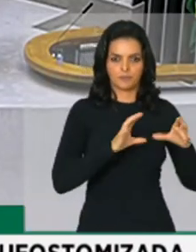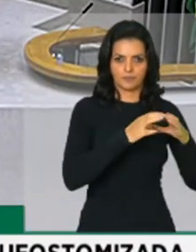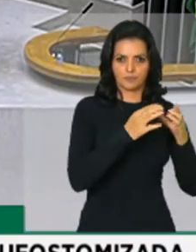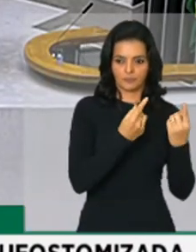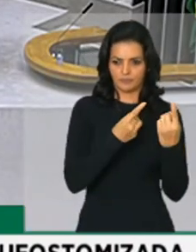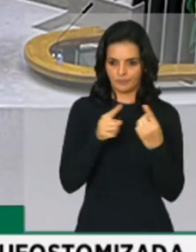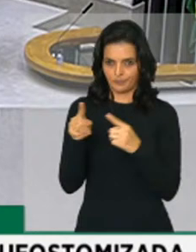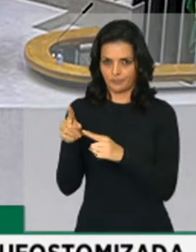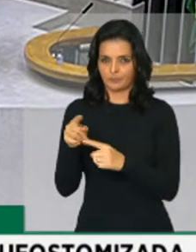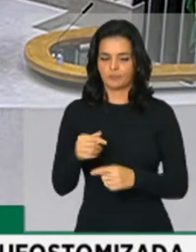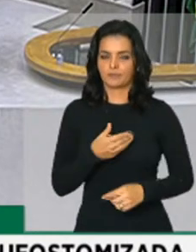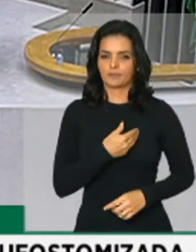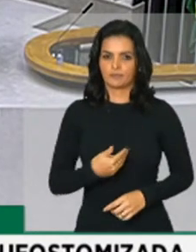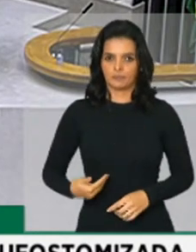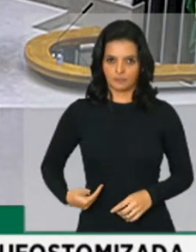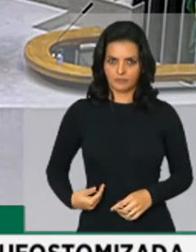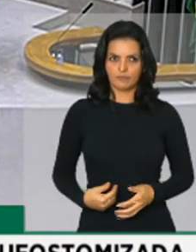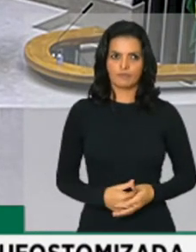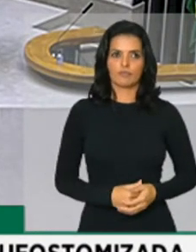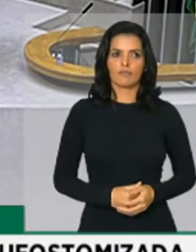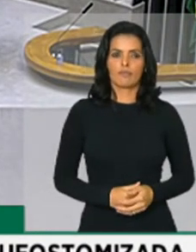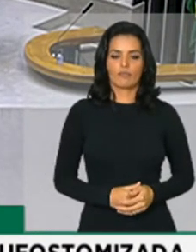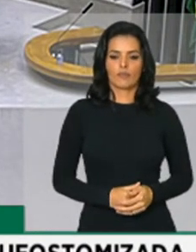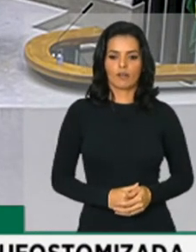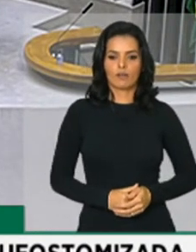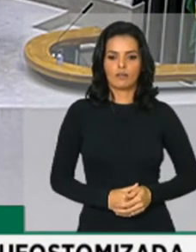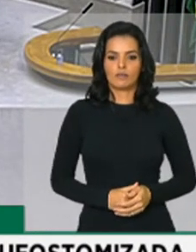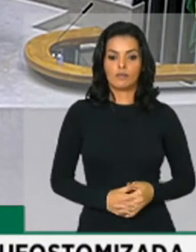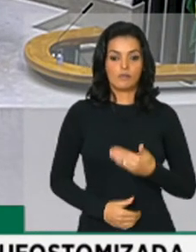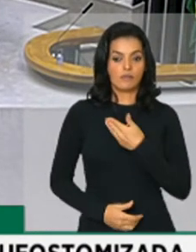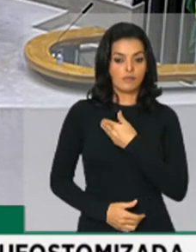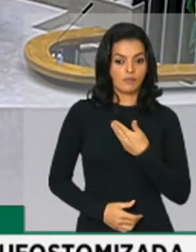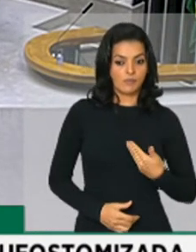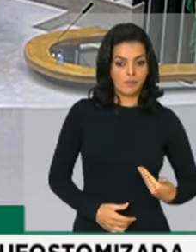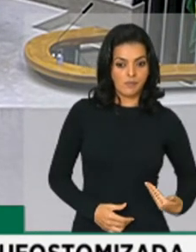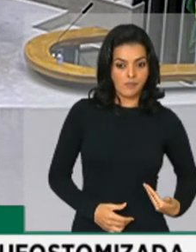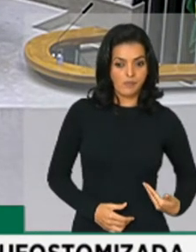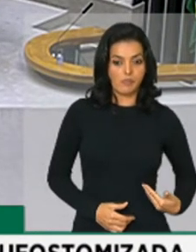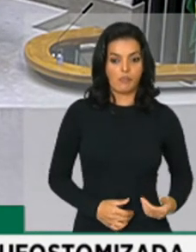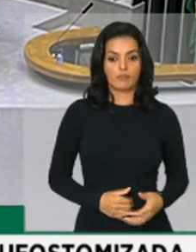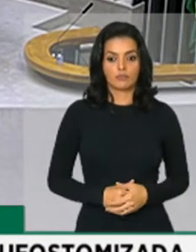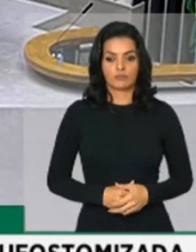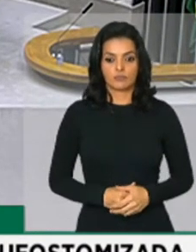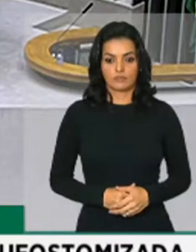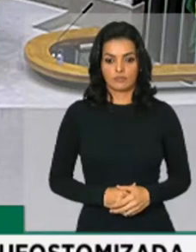EM PLENÁRIO PELAS COMISSÕES DE SEGURIDADE SOCIAL E FAMÍ LIA, COMISSÃO DE CONSTITUIÇÃO, JUSTIÇA E CIDADANIA, CONCEDO A PALAVRA AO DEPUTADO CAPITÃO WAGNER.